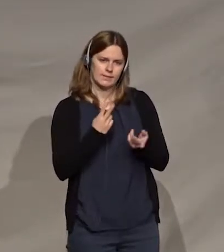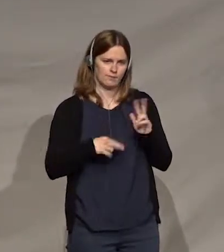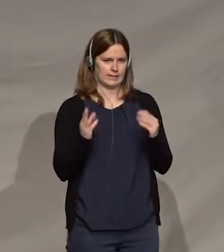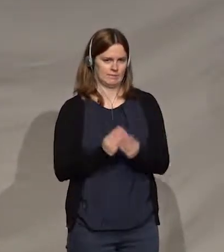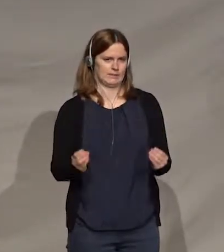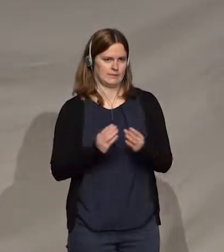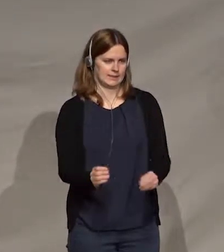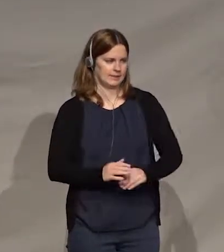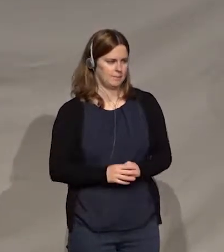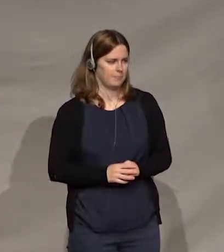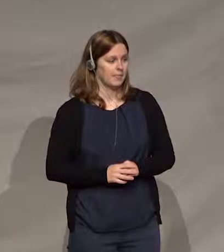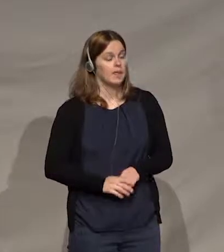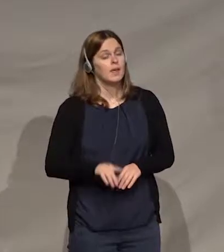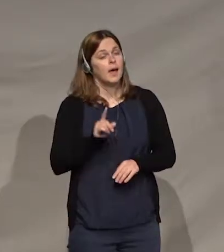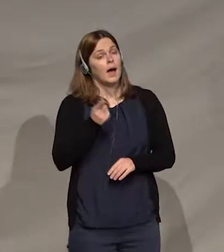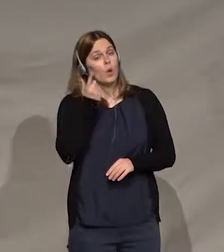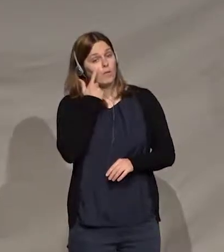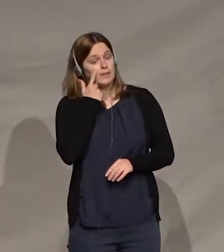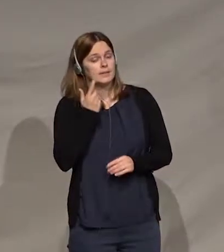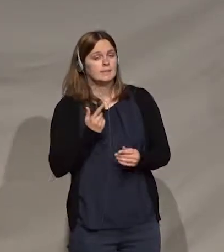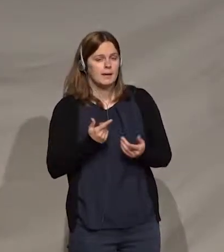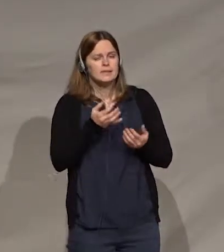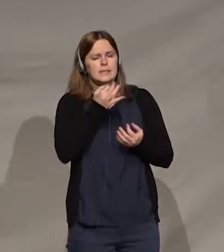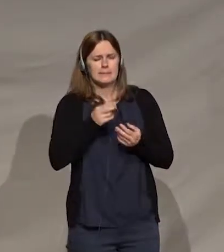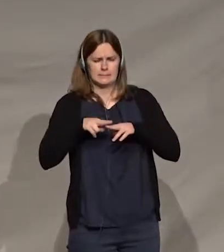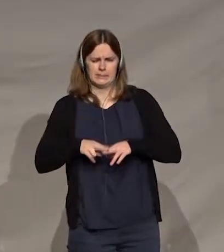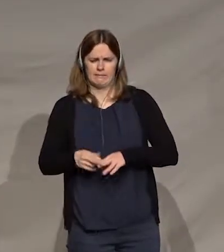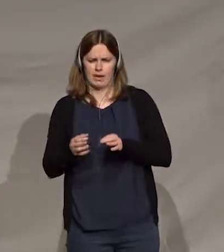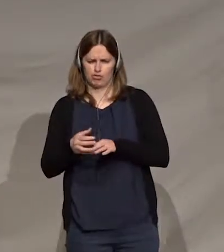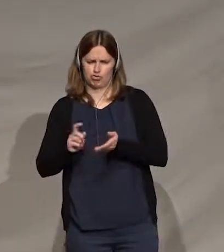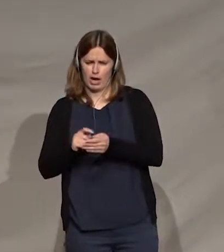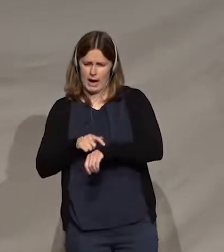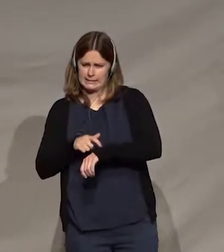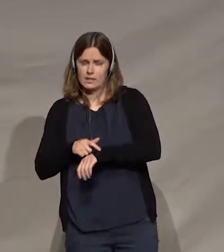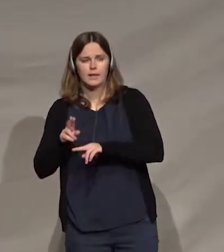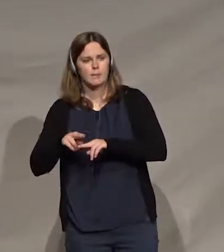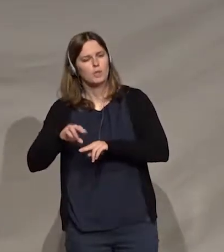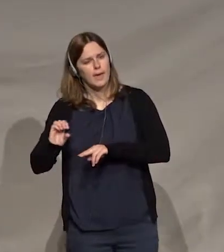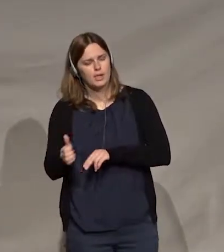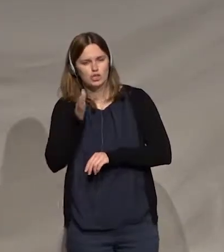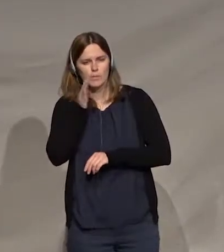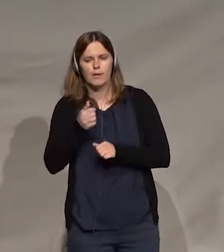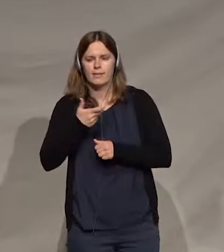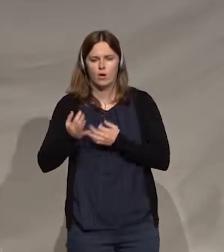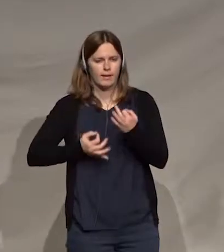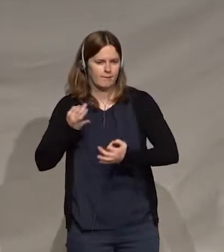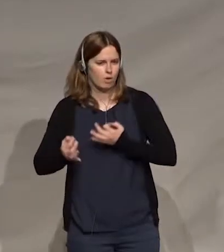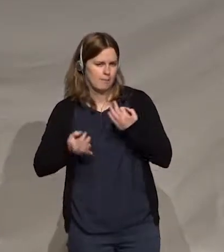Ale pokud nebude čas, máme tady v ČR skvělý projekt se spoustou partnerů, kteří nám pomohli